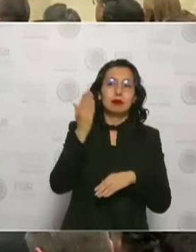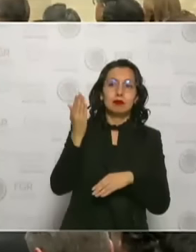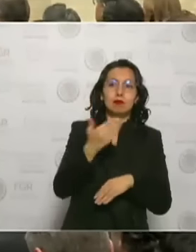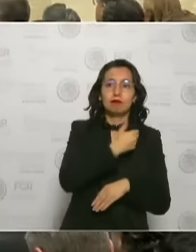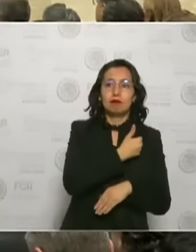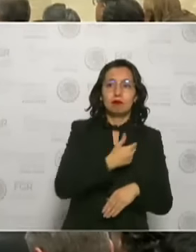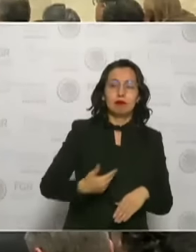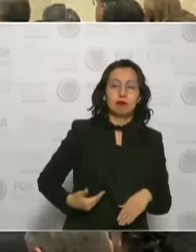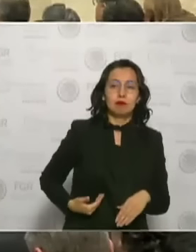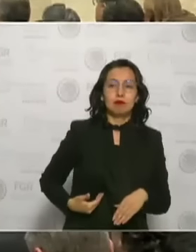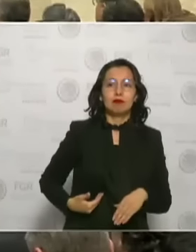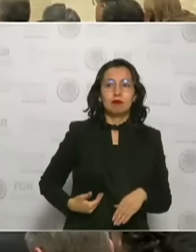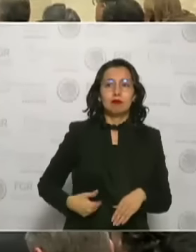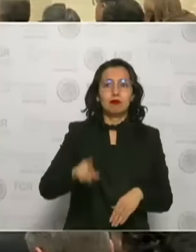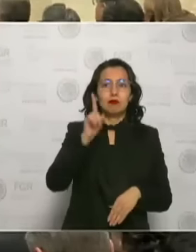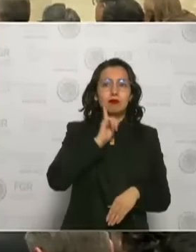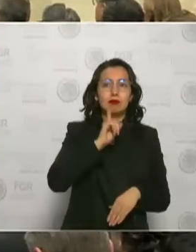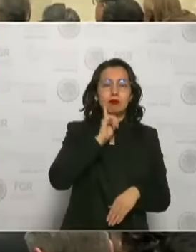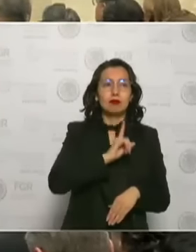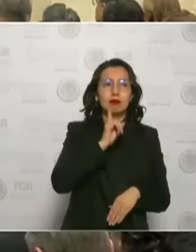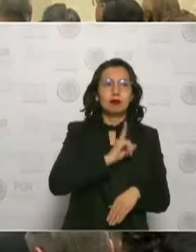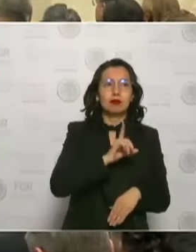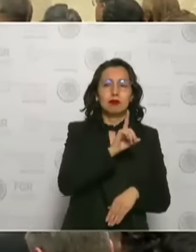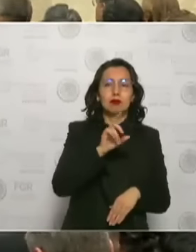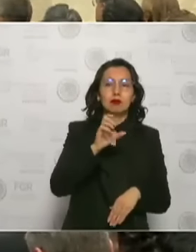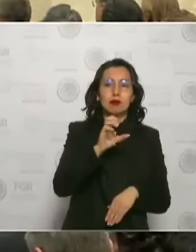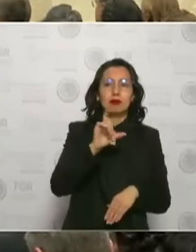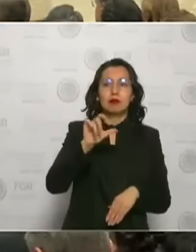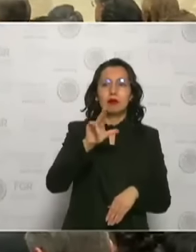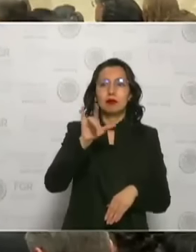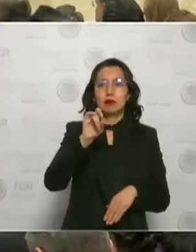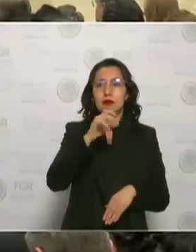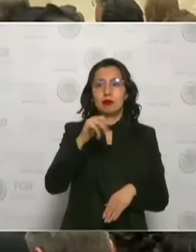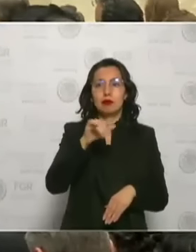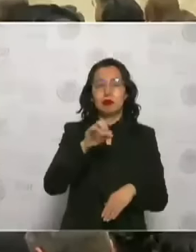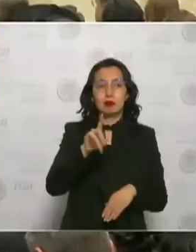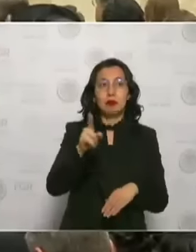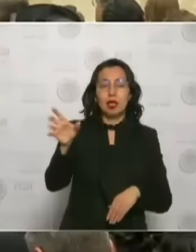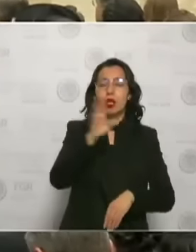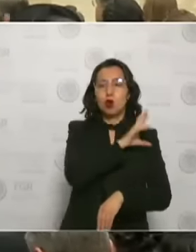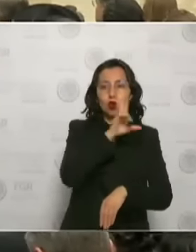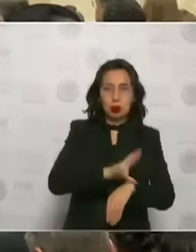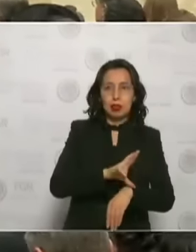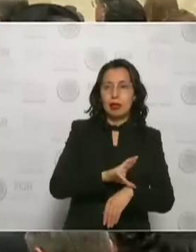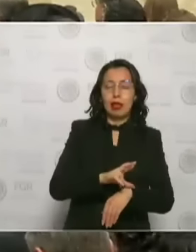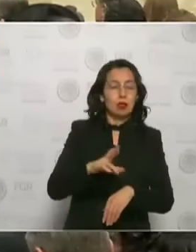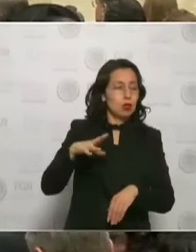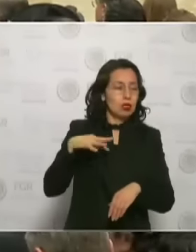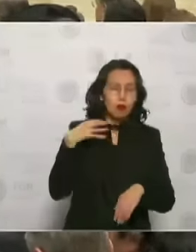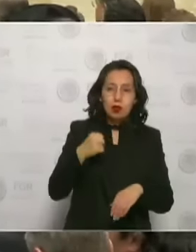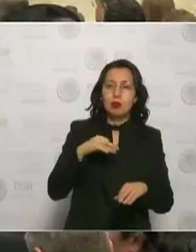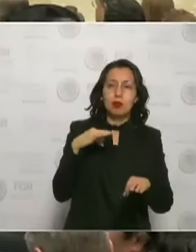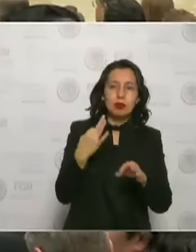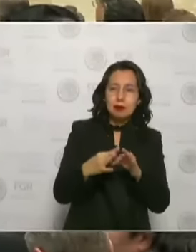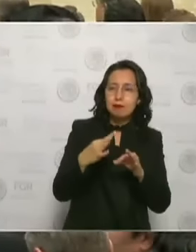presidenta de la República, DoraO Claudia Shemb, quien coordina de manera incansable todos los días